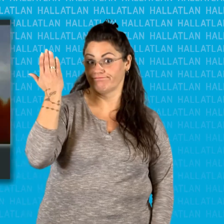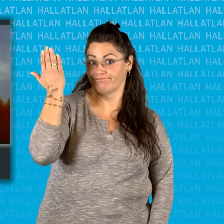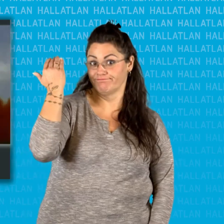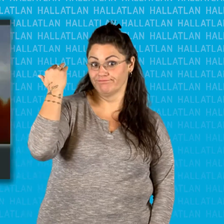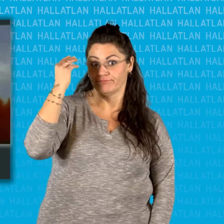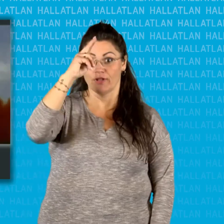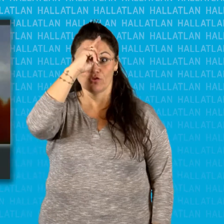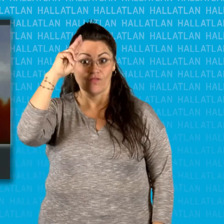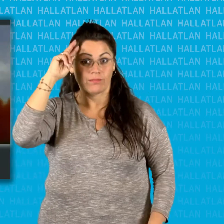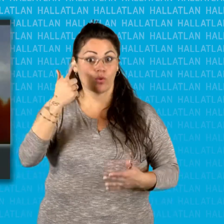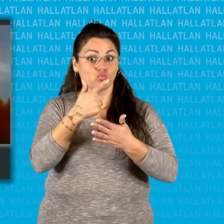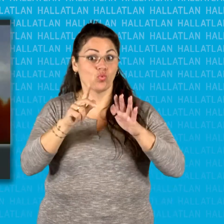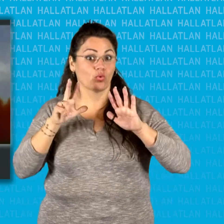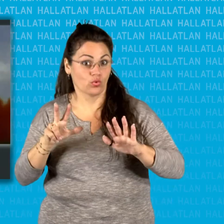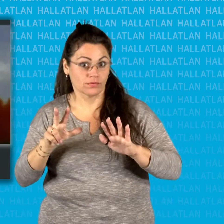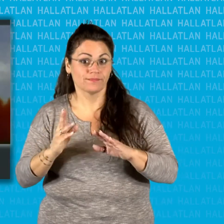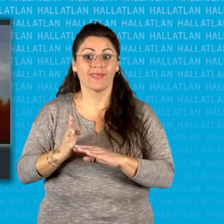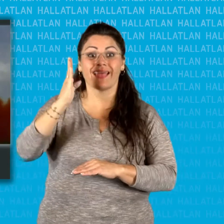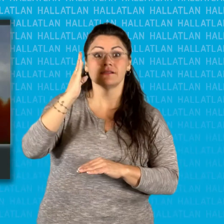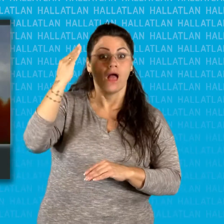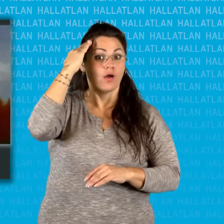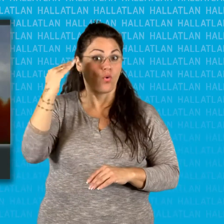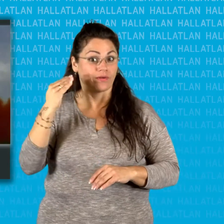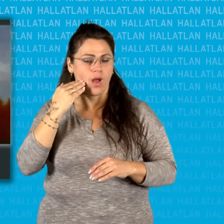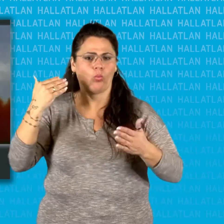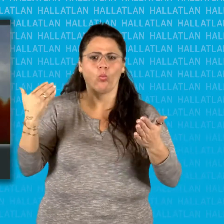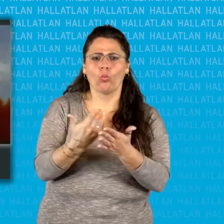Észak-Korea (2017.11.28)